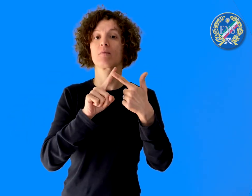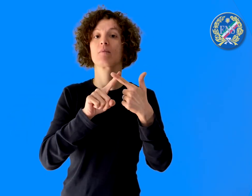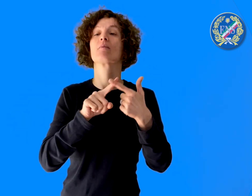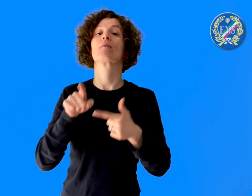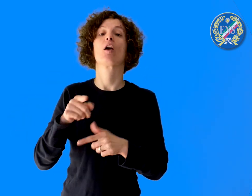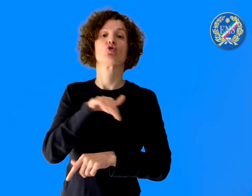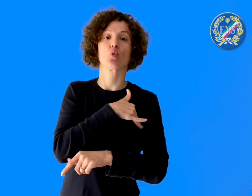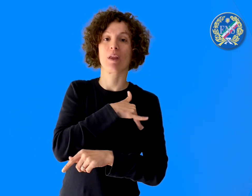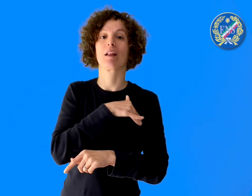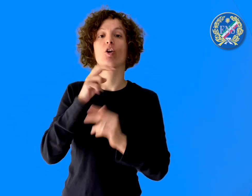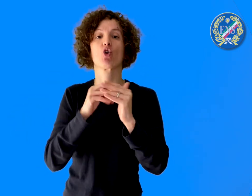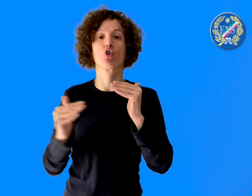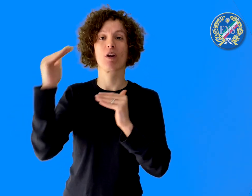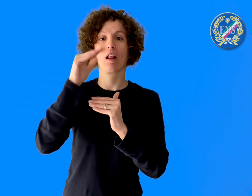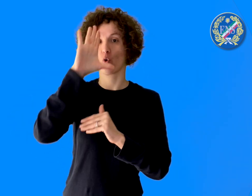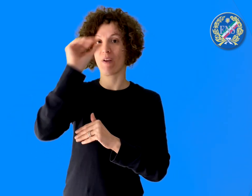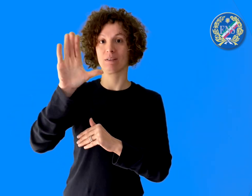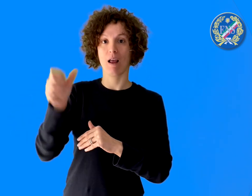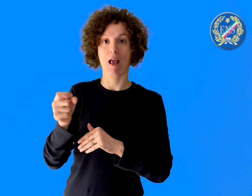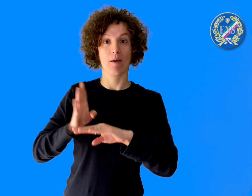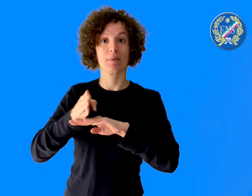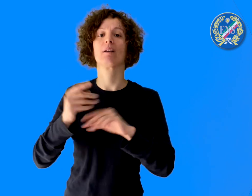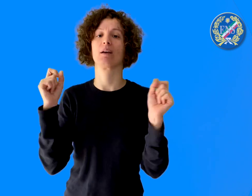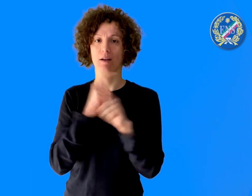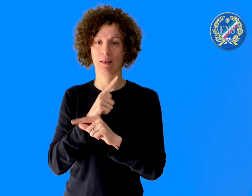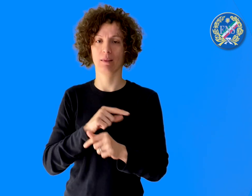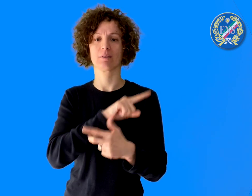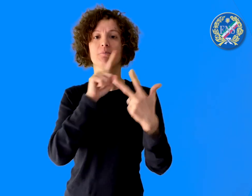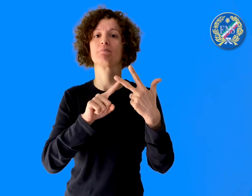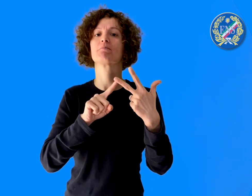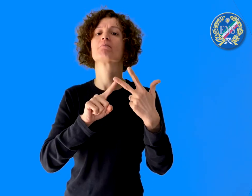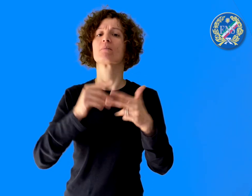il biglietto per gli studenti e i dottorandi dell'Università della Calabria è gratuito;